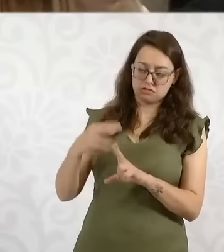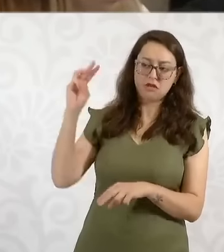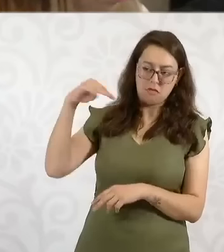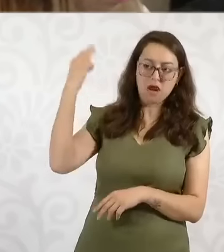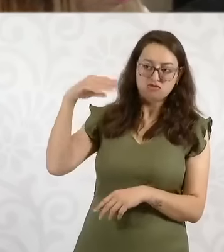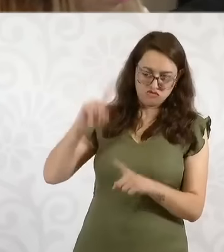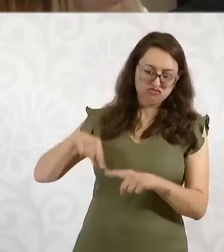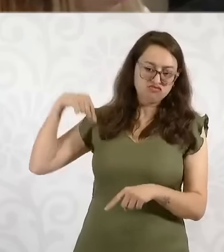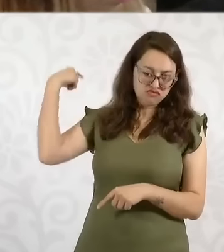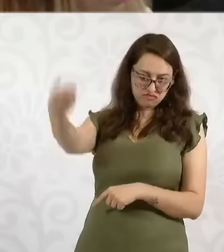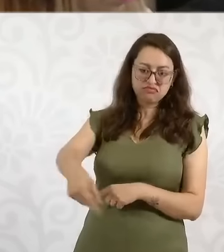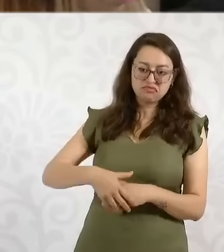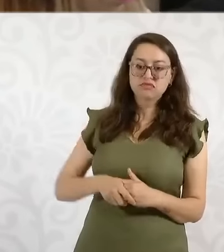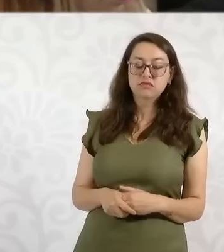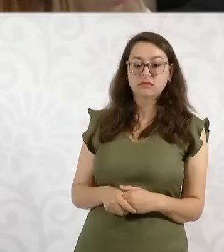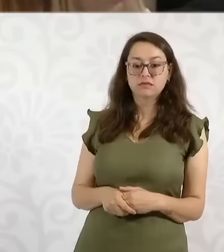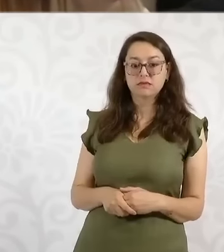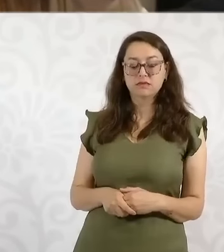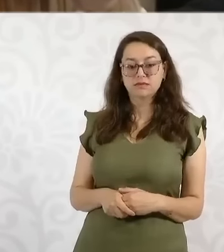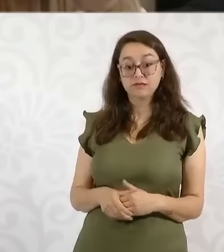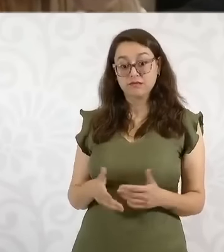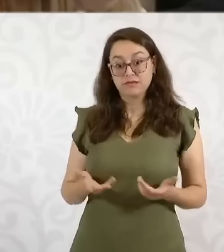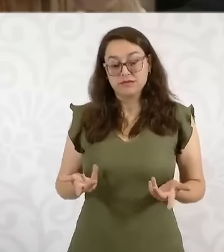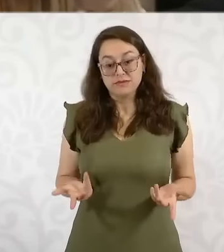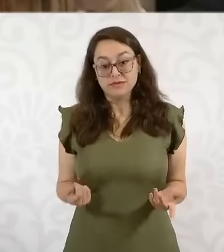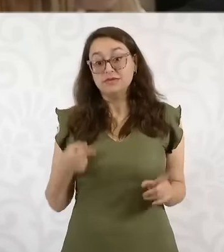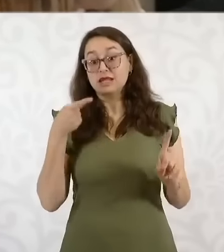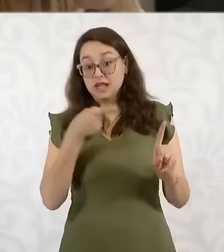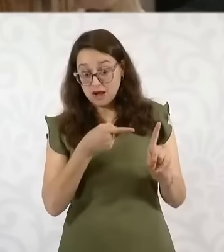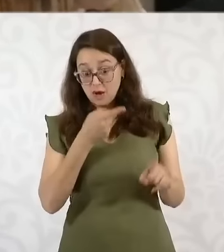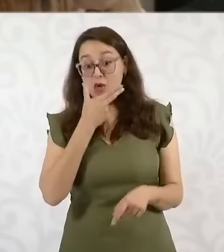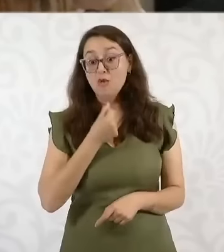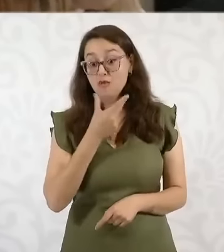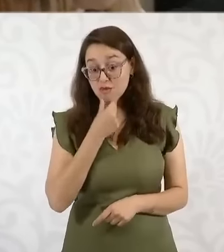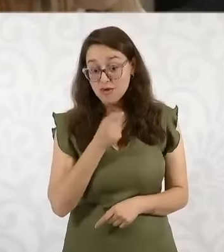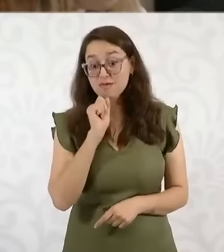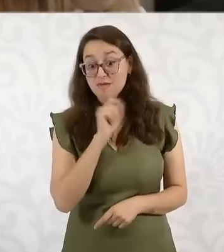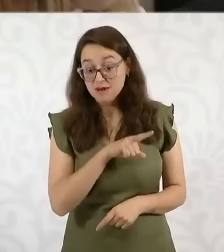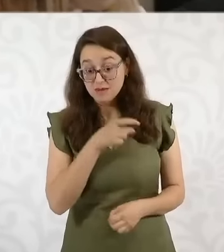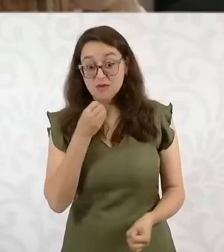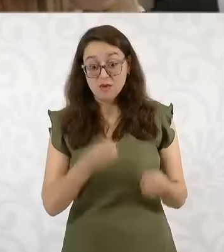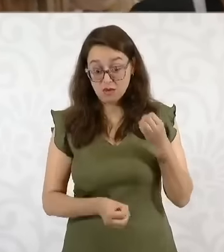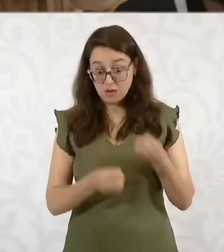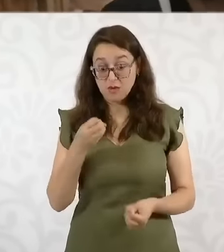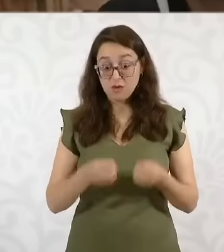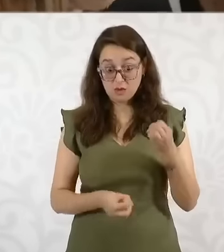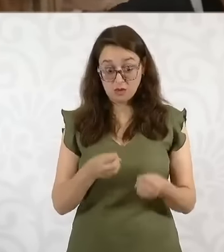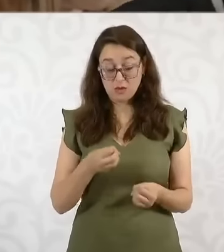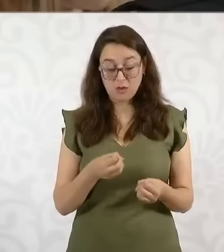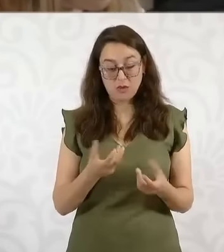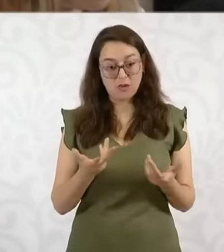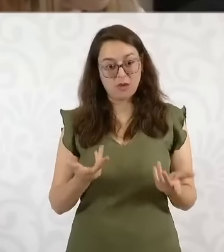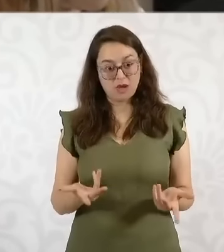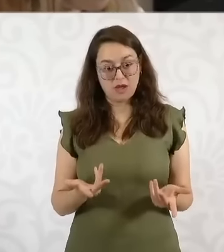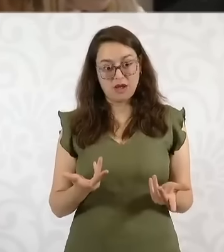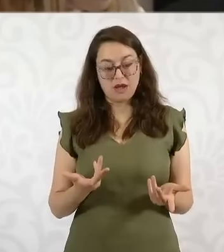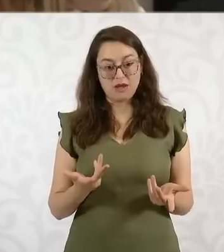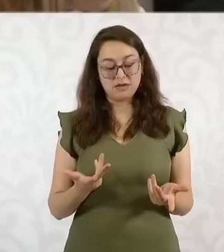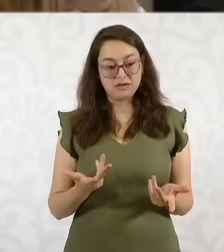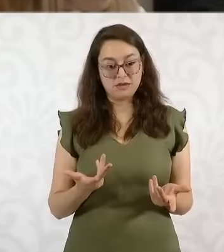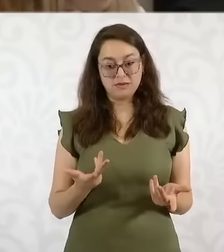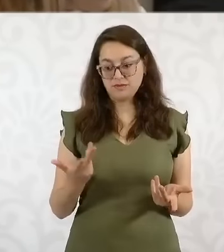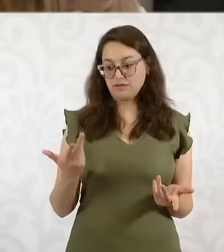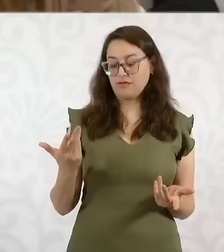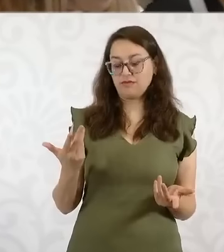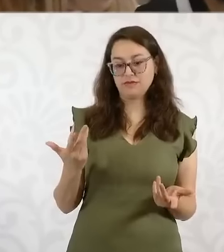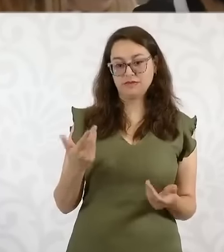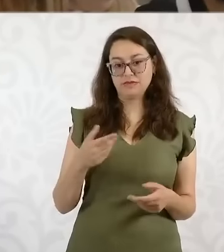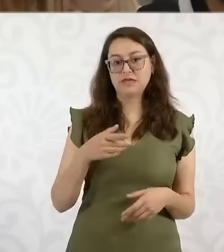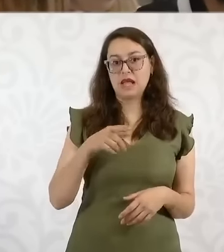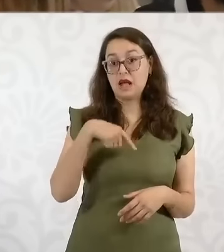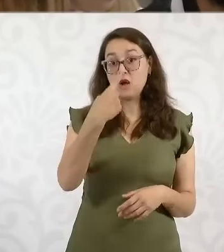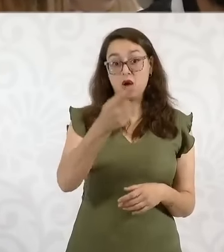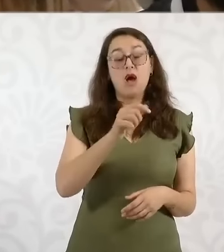marzo de 27. Este mismo juez, ahora eh que detuvieron a la hermana de Emilio Lozoya,